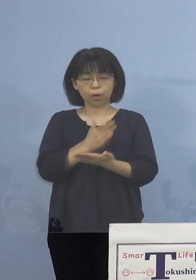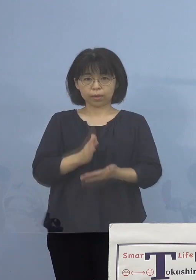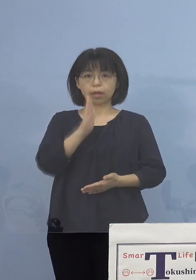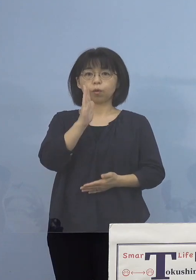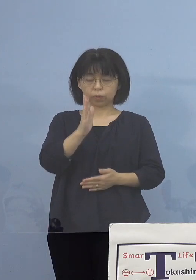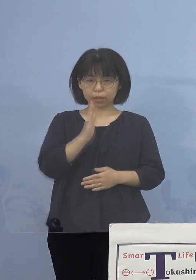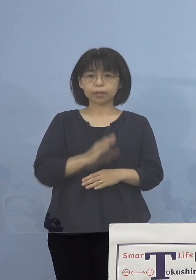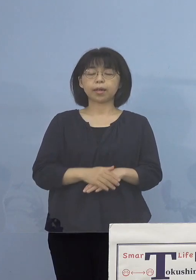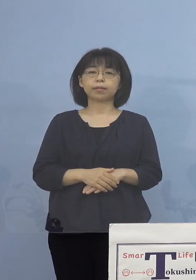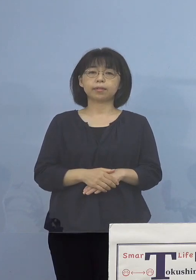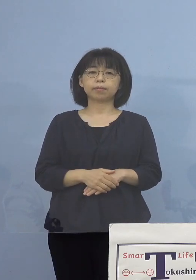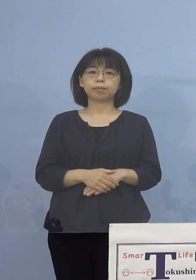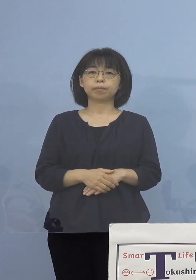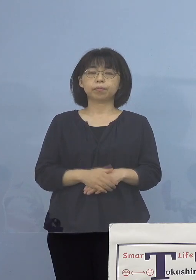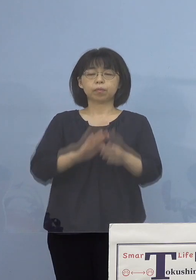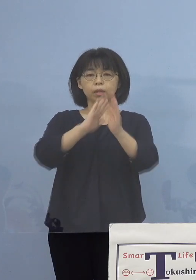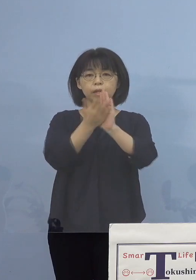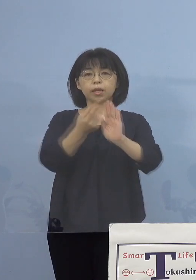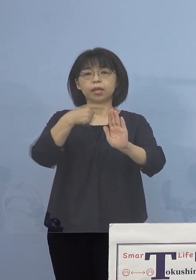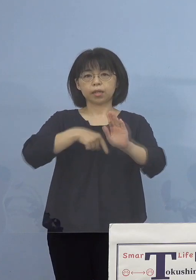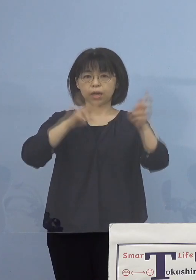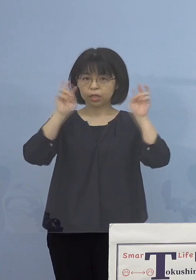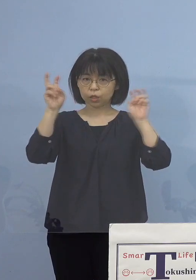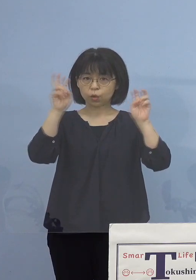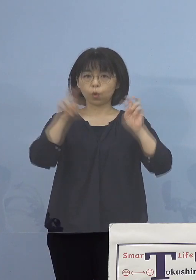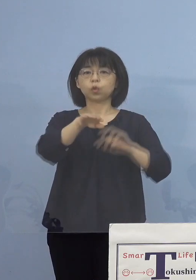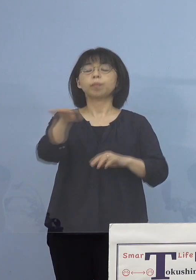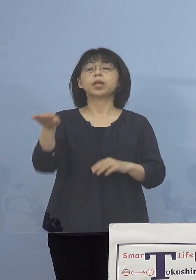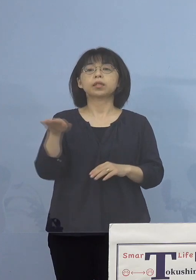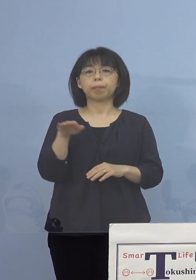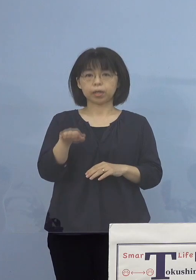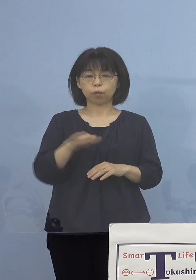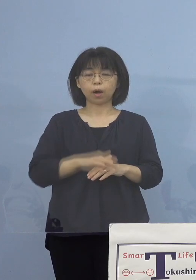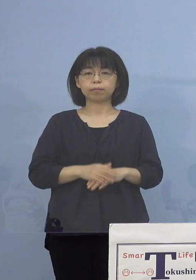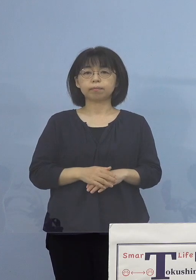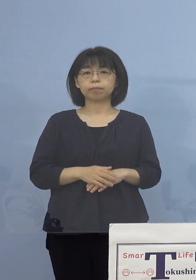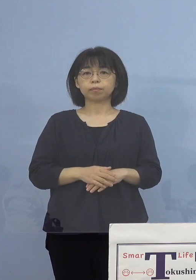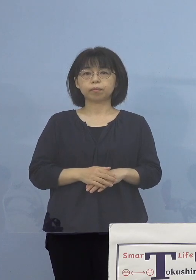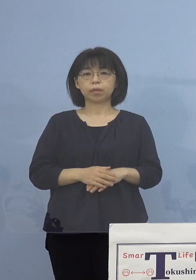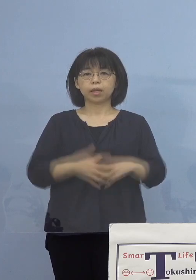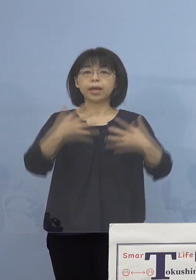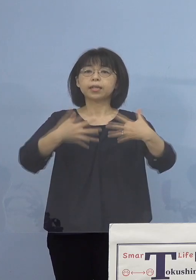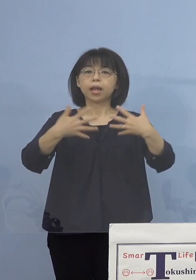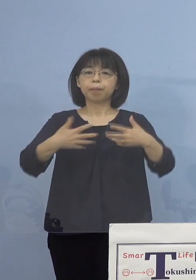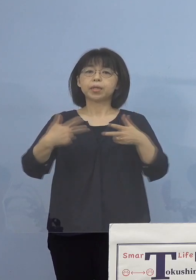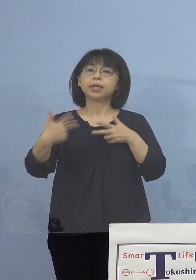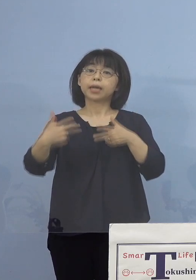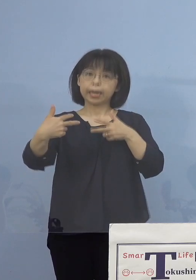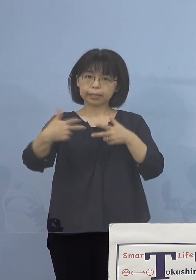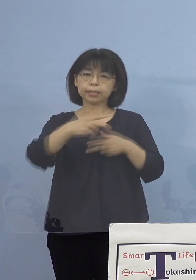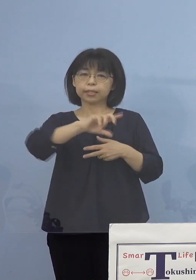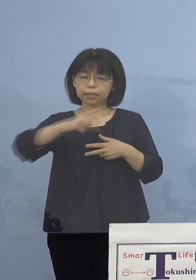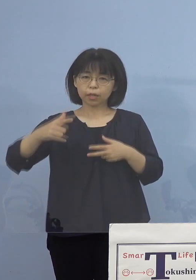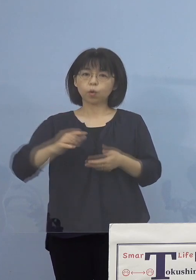また、県内企業の皆様におかれましては テレビ会議などをできる限りご活用いただくとともに